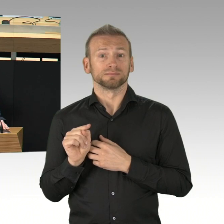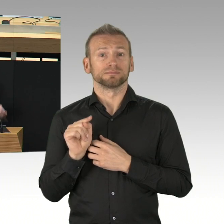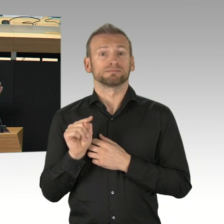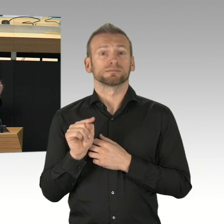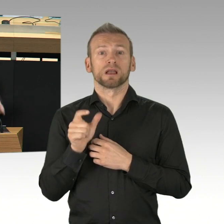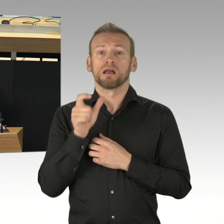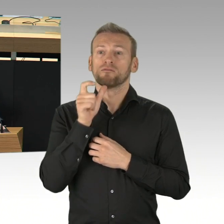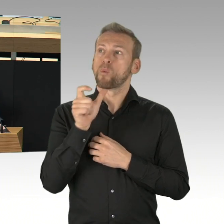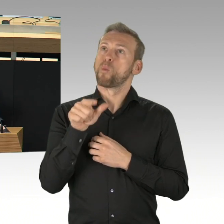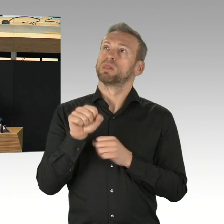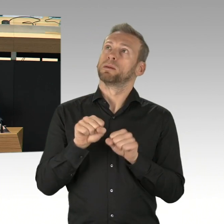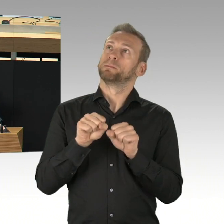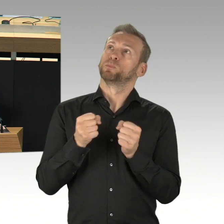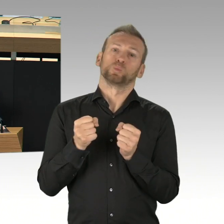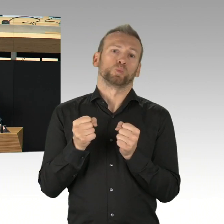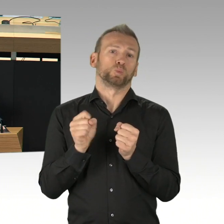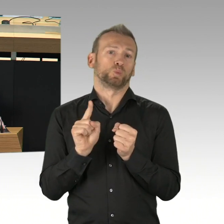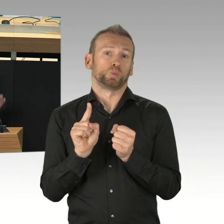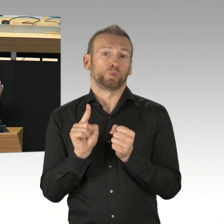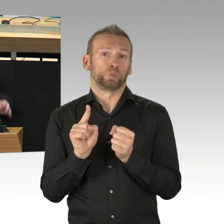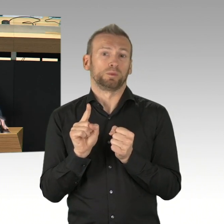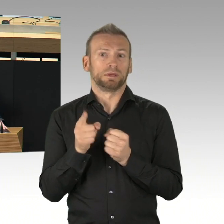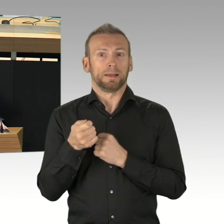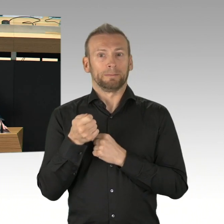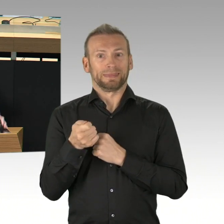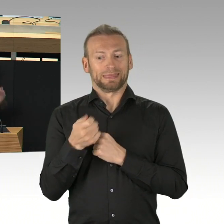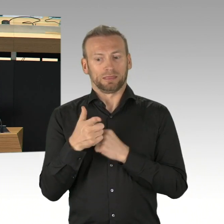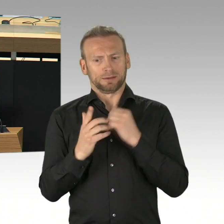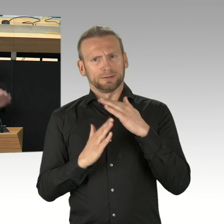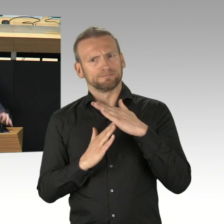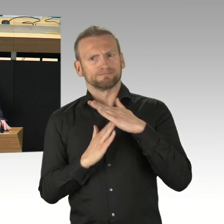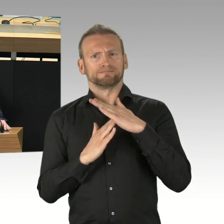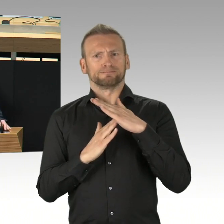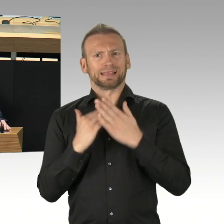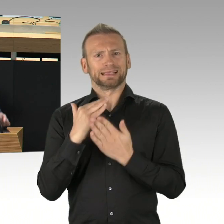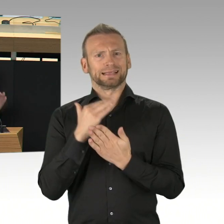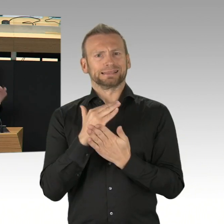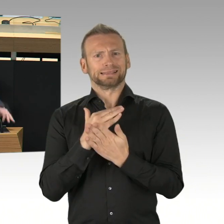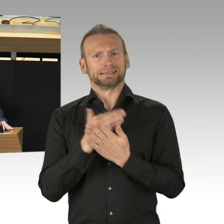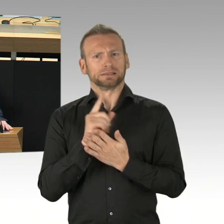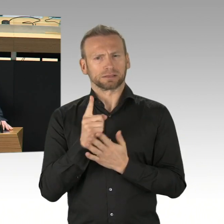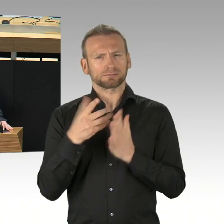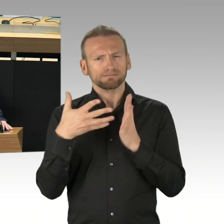ihr Erspartes einzusetzen, um massenhaft und über Jahre hinweg, gegen ihre Vermieter zu klagen